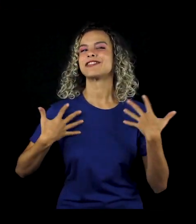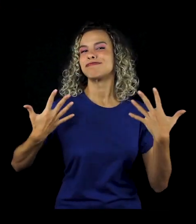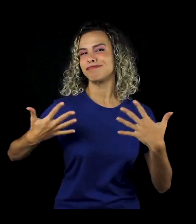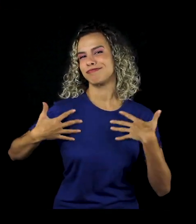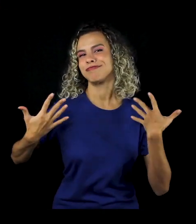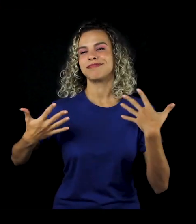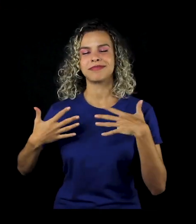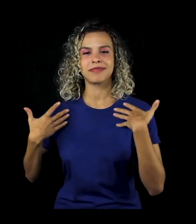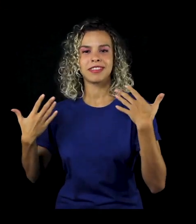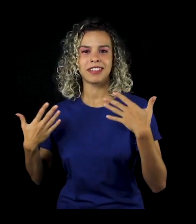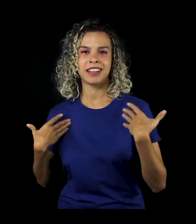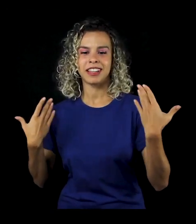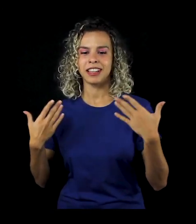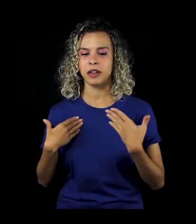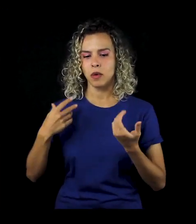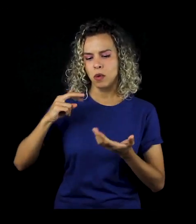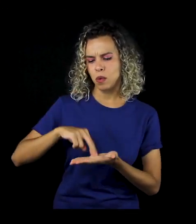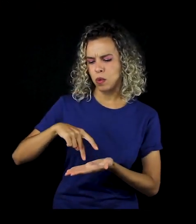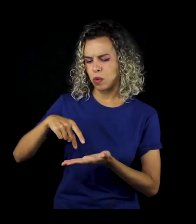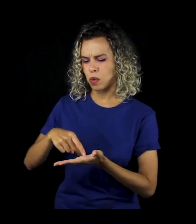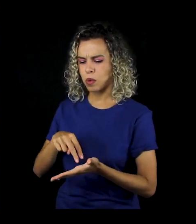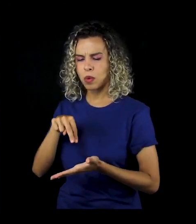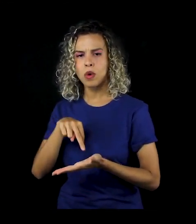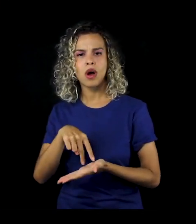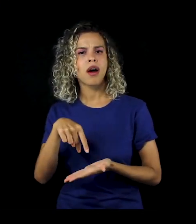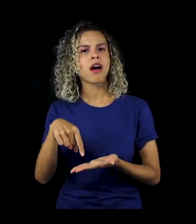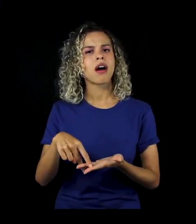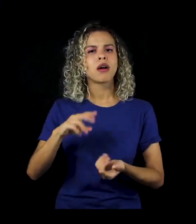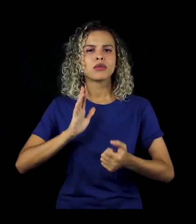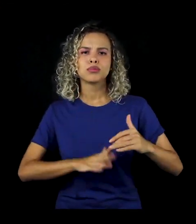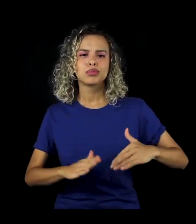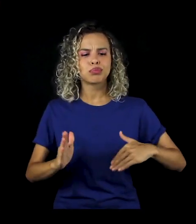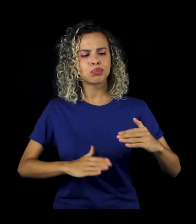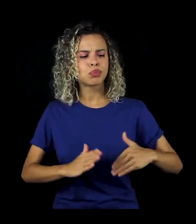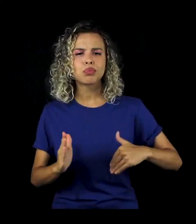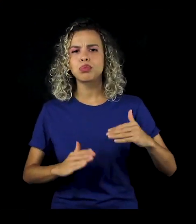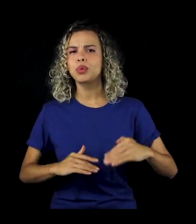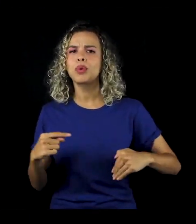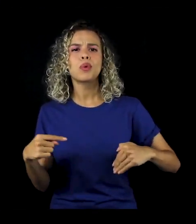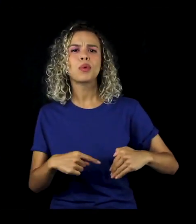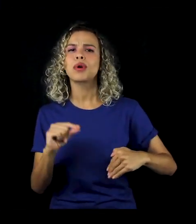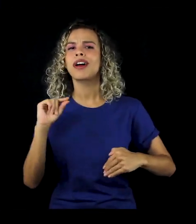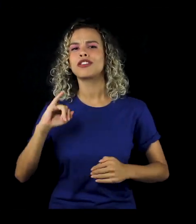Este é o ritmo É o ritmo do jongo